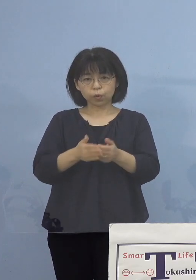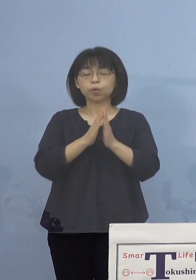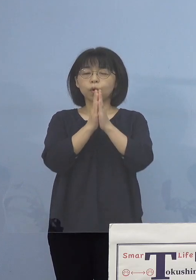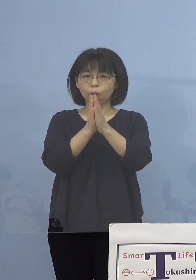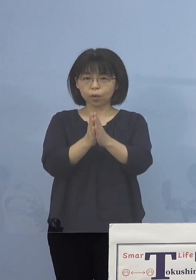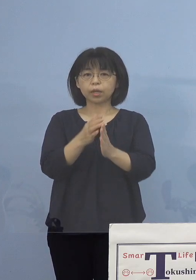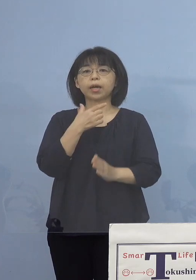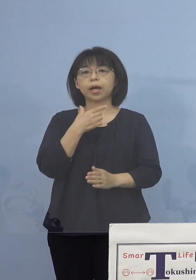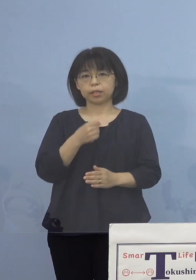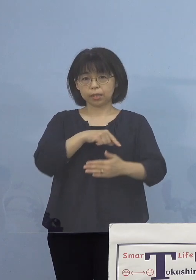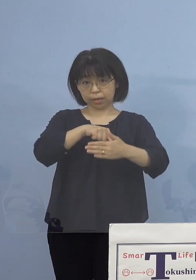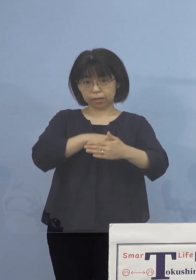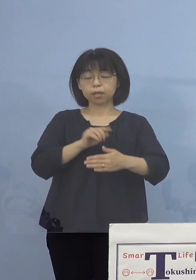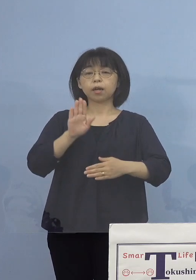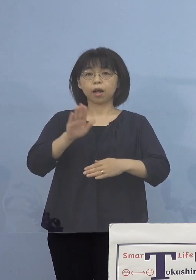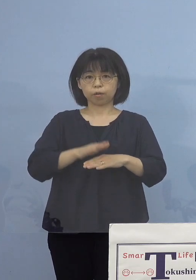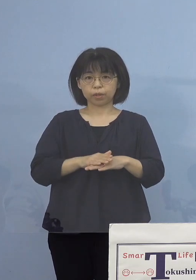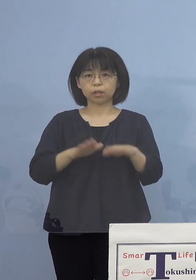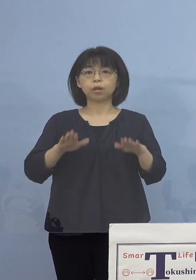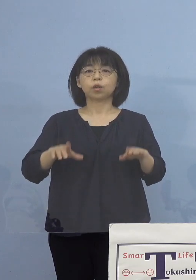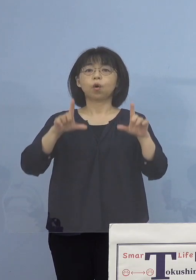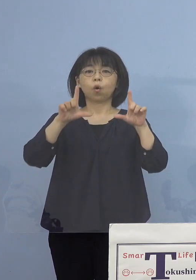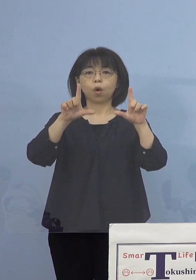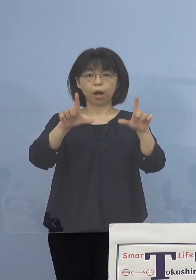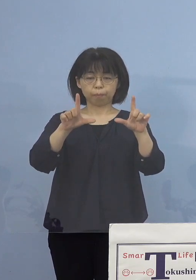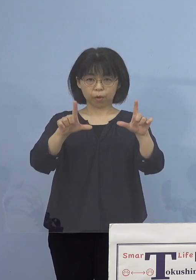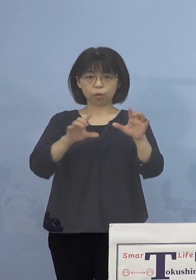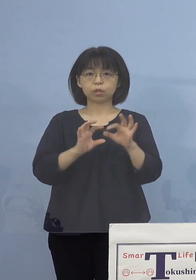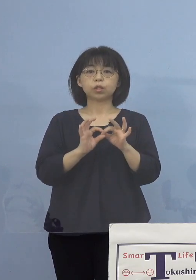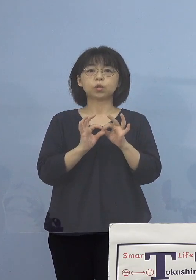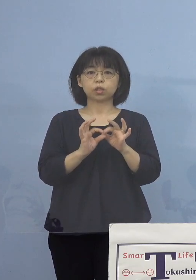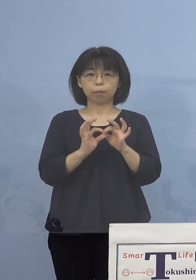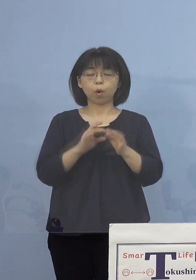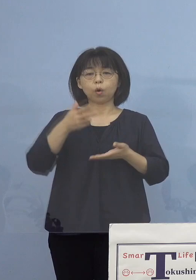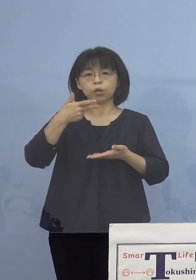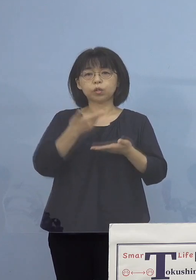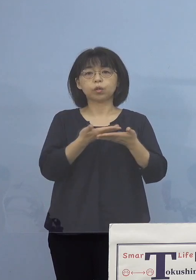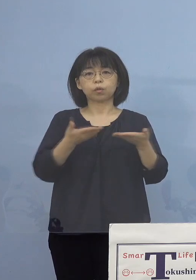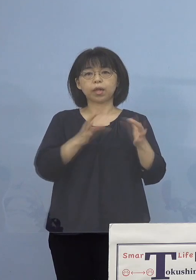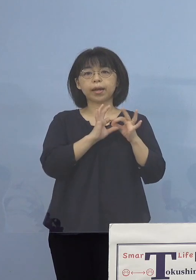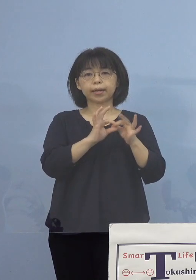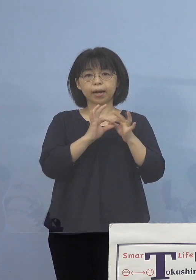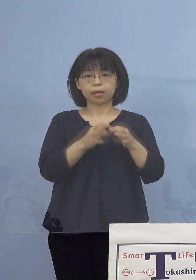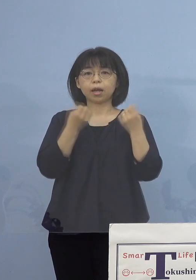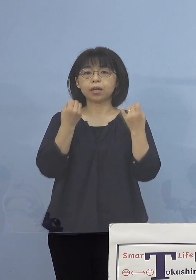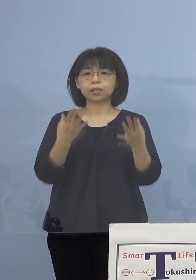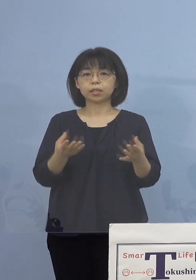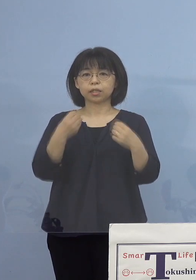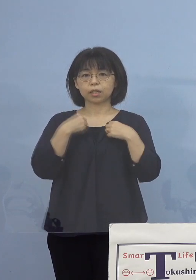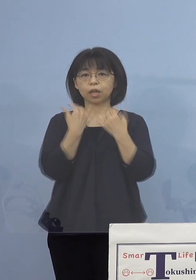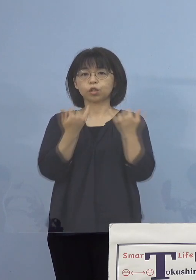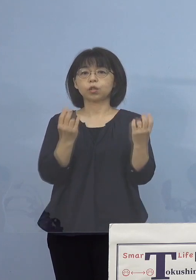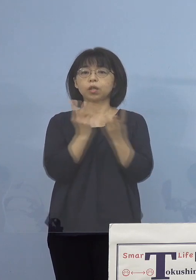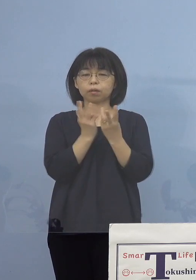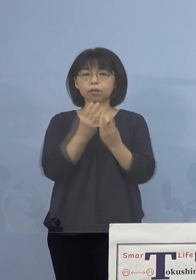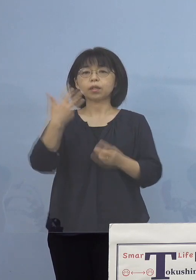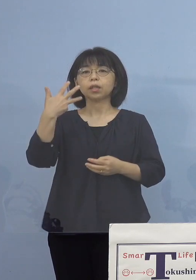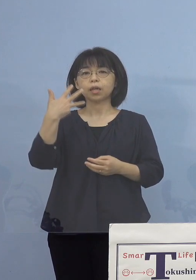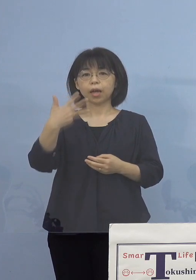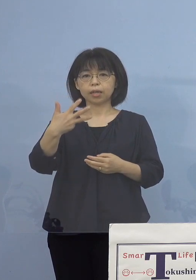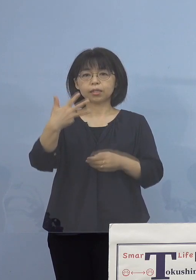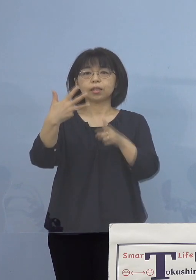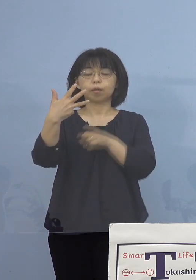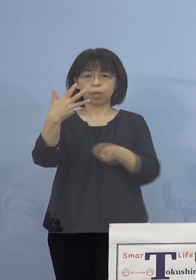まず、本日の発表分についても 飲食店関連の新規感染者数が8例確認されておりますが